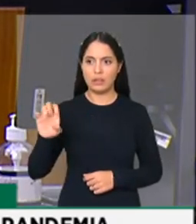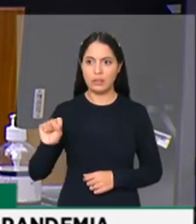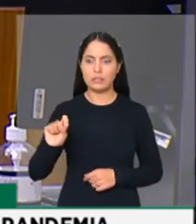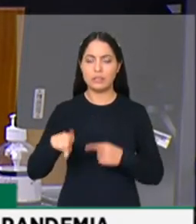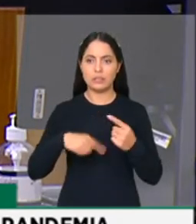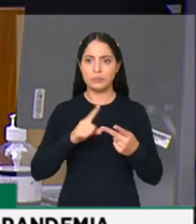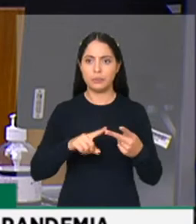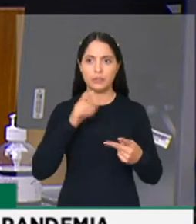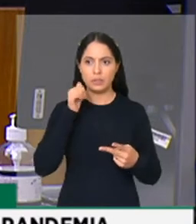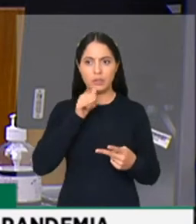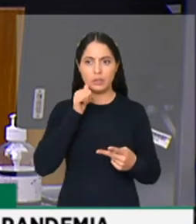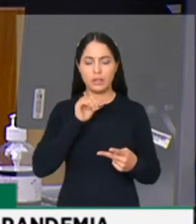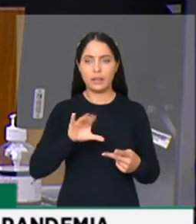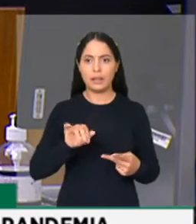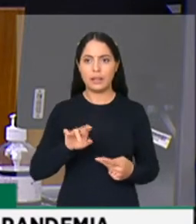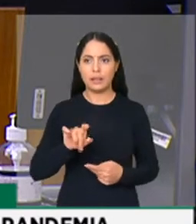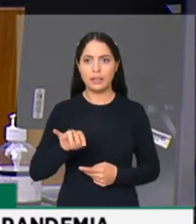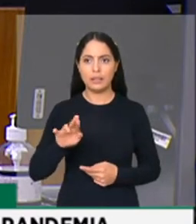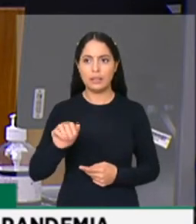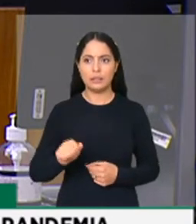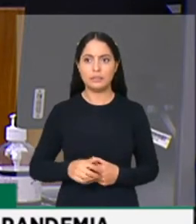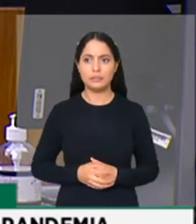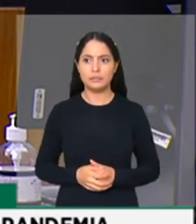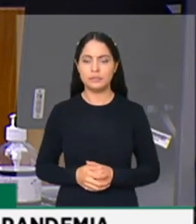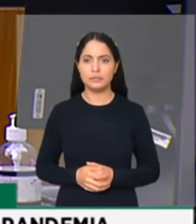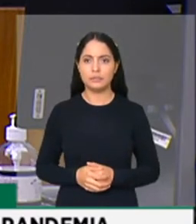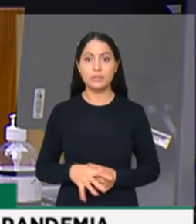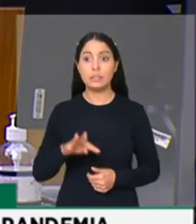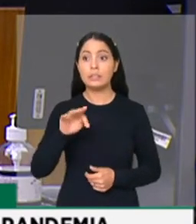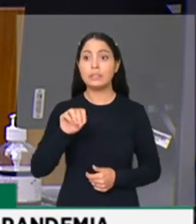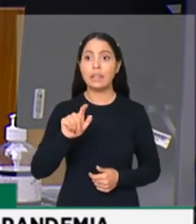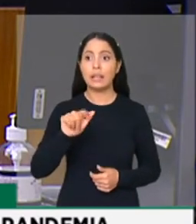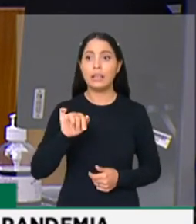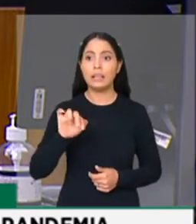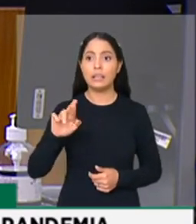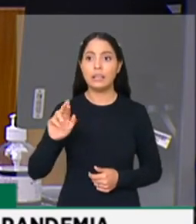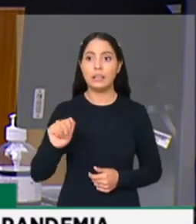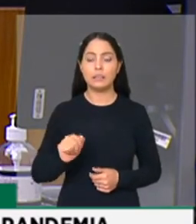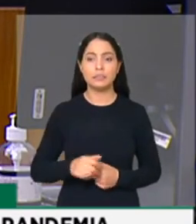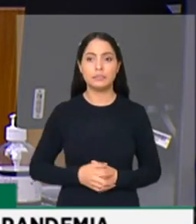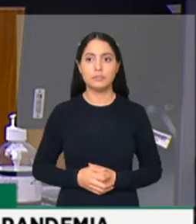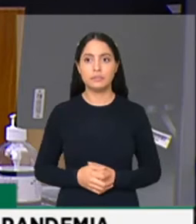DEPUTADA TALÍRIA A V.EXA. E AO PLENÁRIO. [DEPUTADO]: DEPUTADA. -- [DEPUTADA]: ESTOU NA ESCUTA, ESTOU NA ESCUTA. -- [DEPUTADO]: DEPUTADA